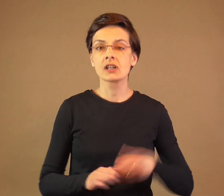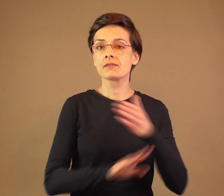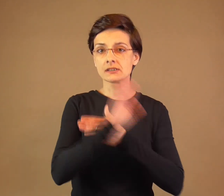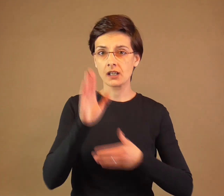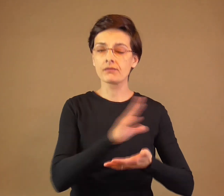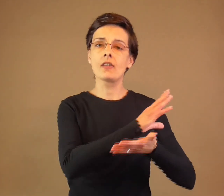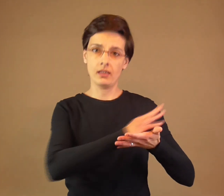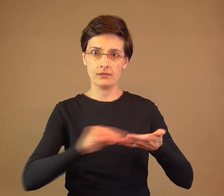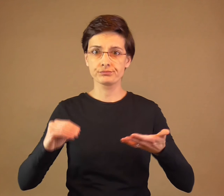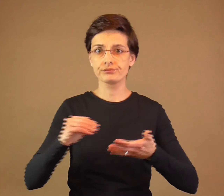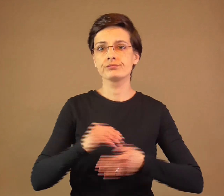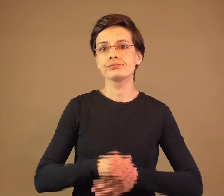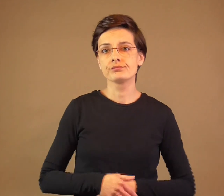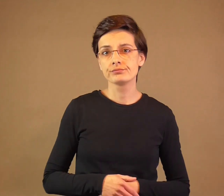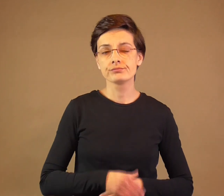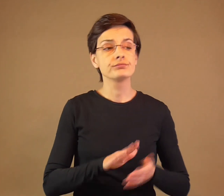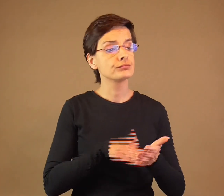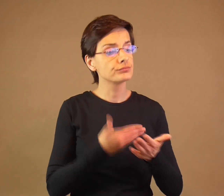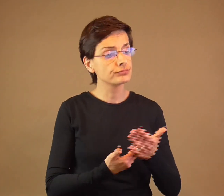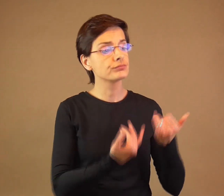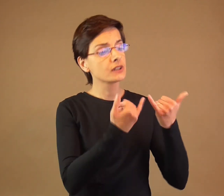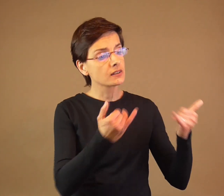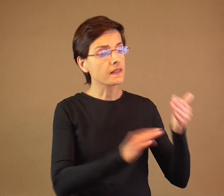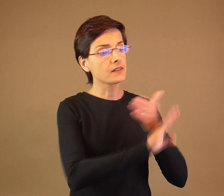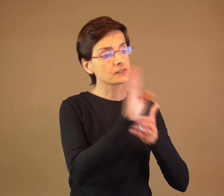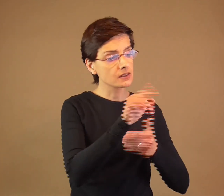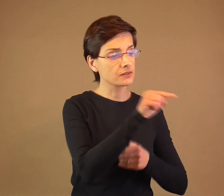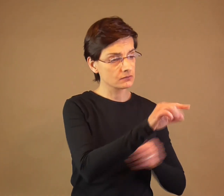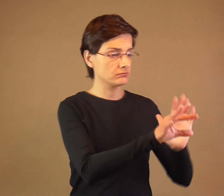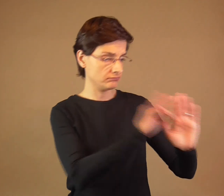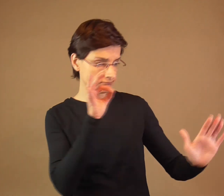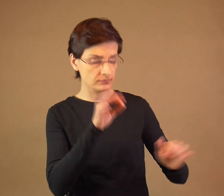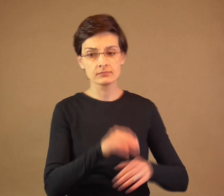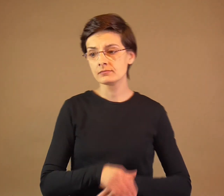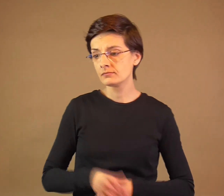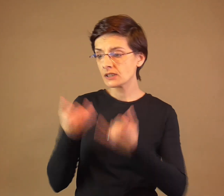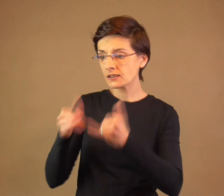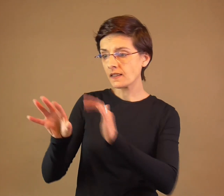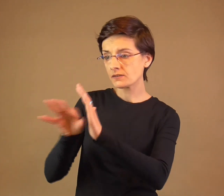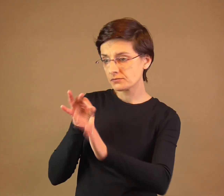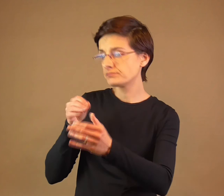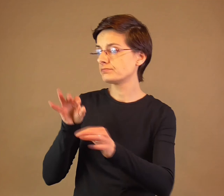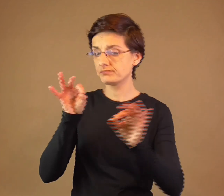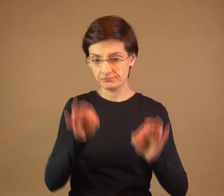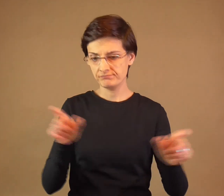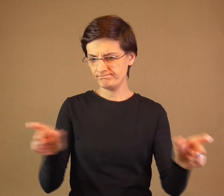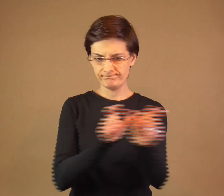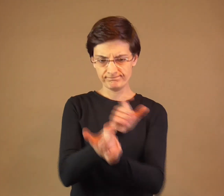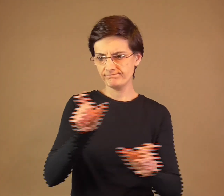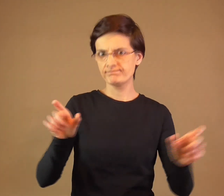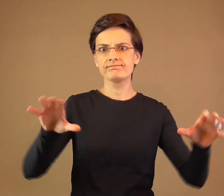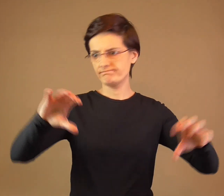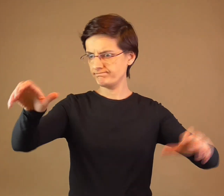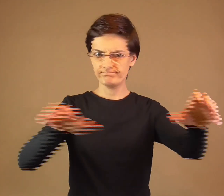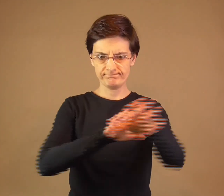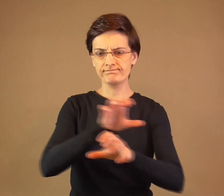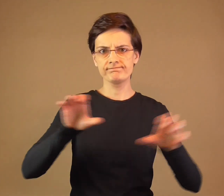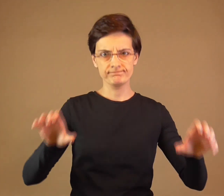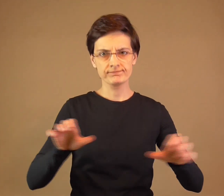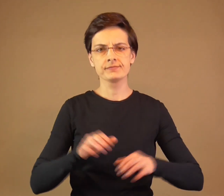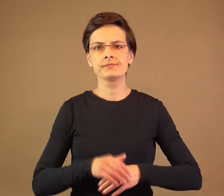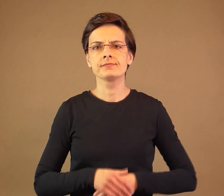Na wystawie jest dokładnie to samo, obiekty z różnych spektakli przenikają się ze sobą.